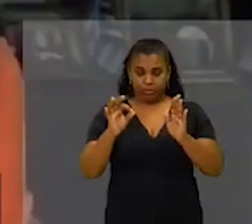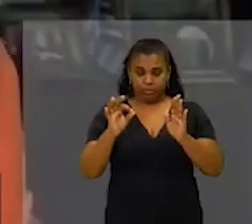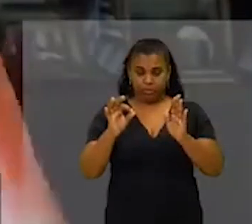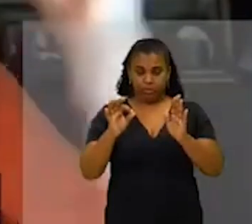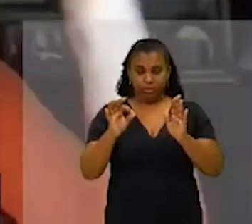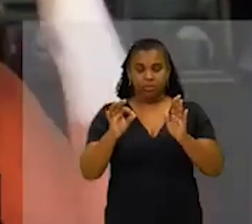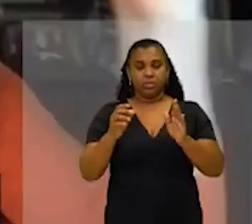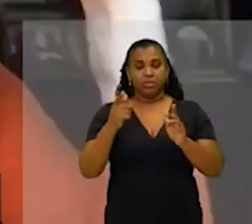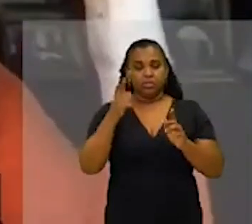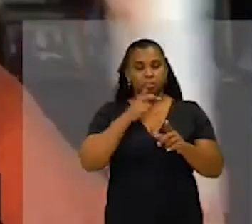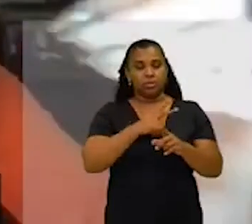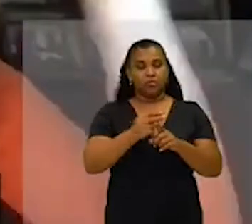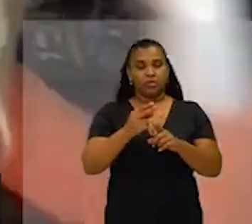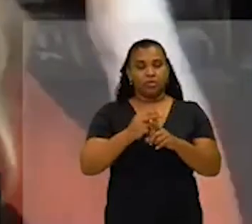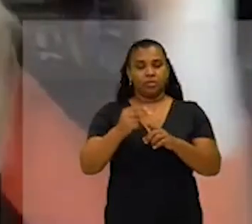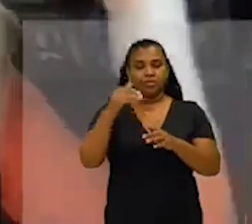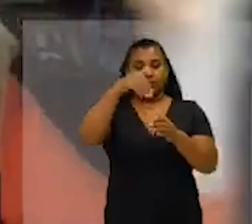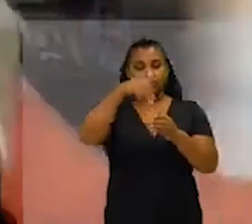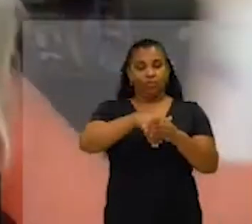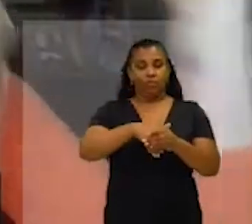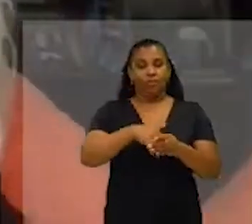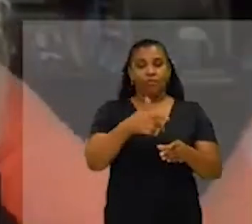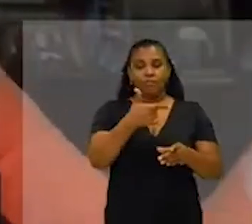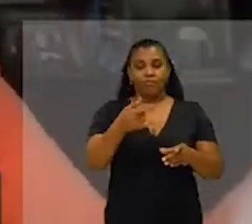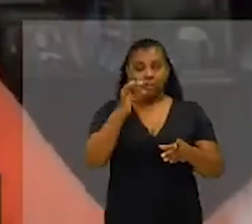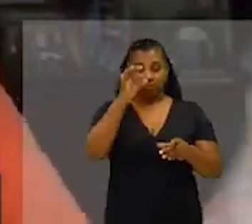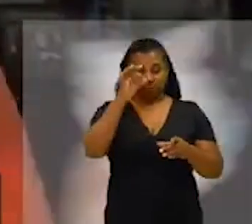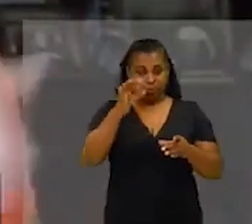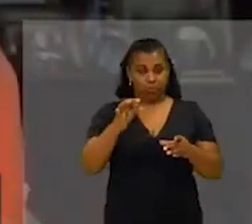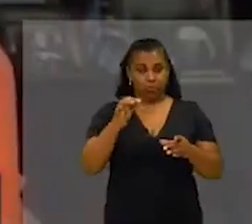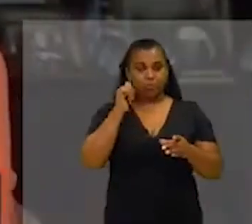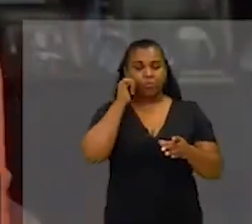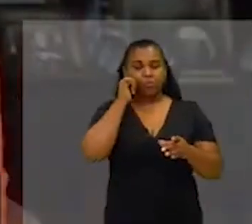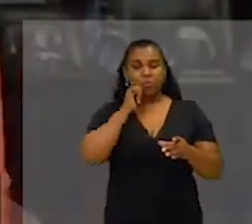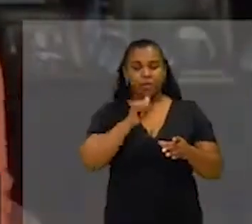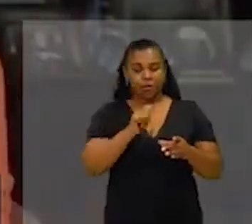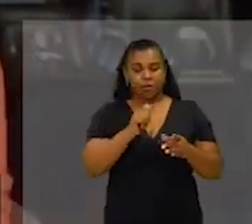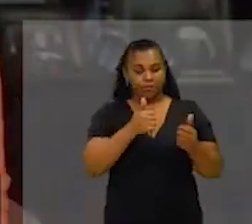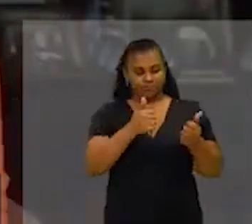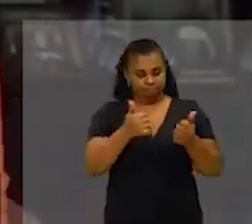de mulheres aí nós temos estabelecimento de um percentual mínimo de mulheres terá o financiamento